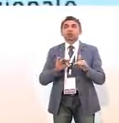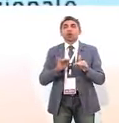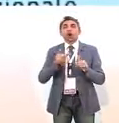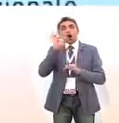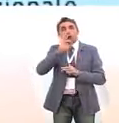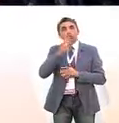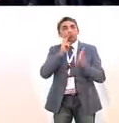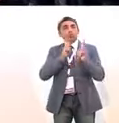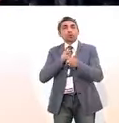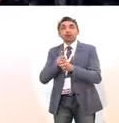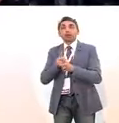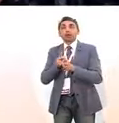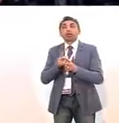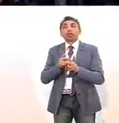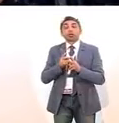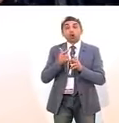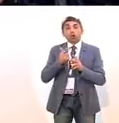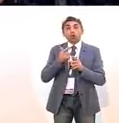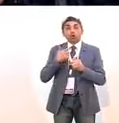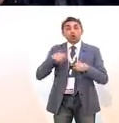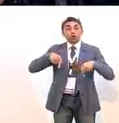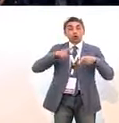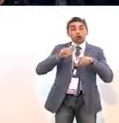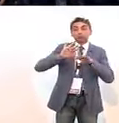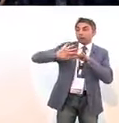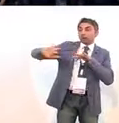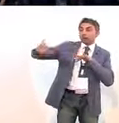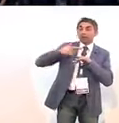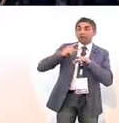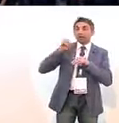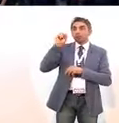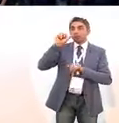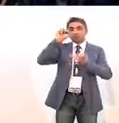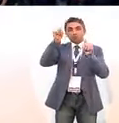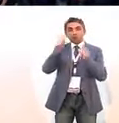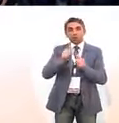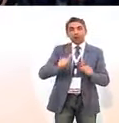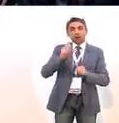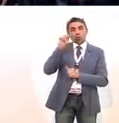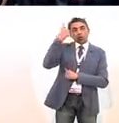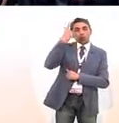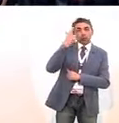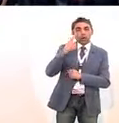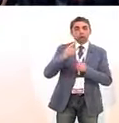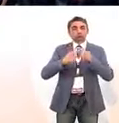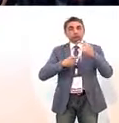polemiche, ma siamo anche ben lontani da un modello culturale in cui sempre e costantemente